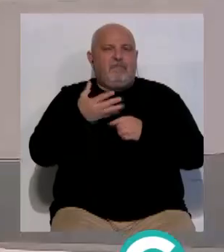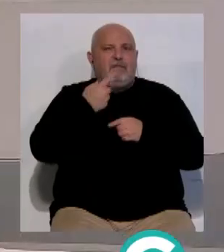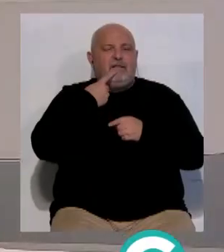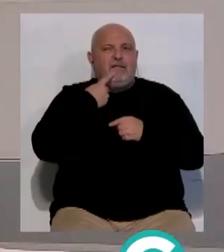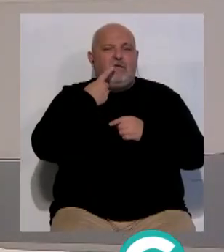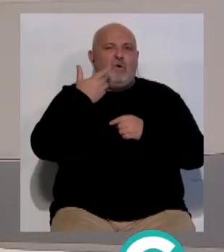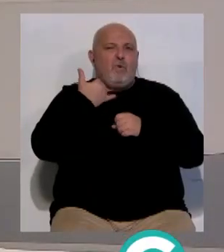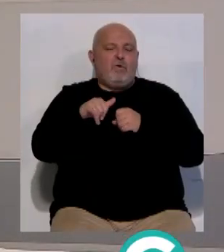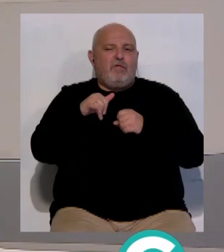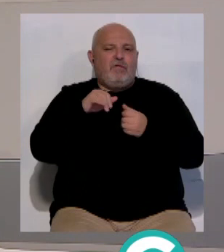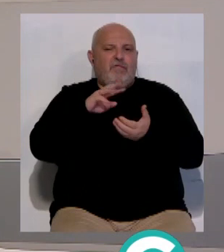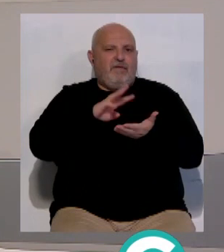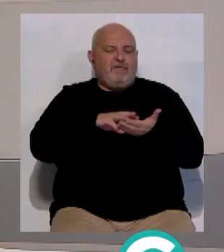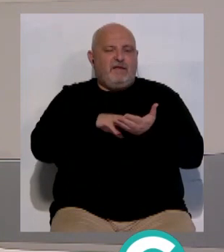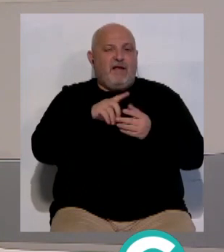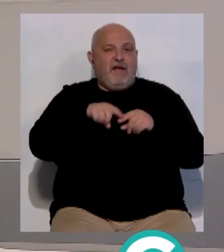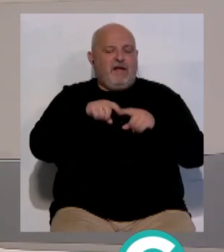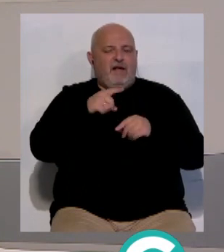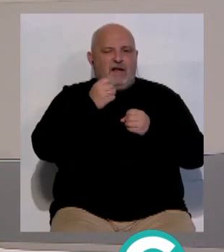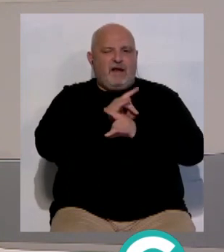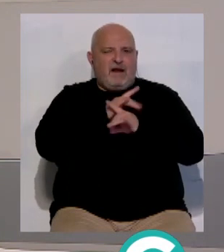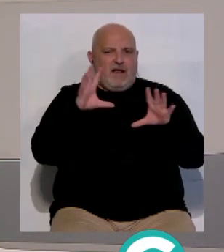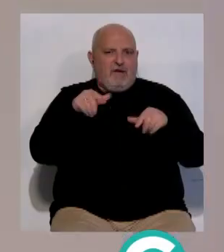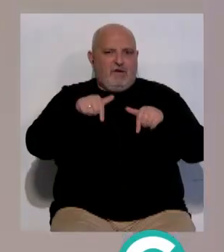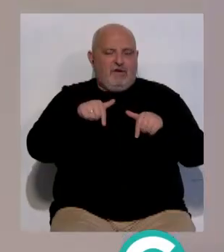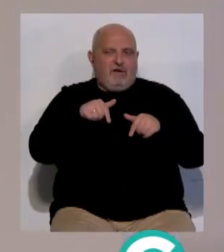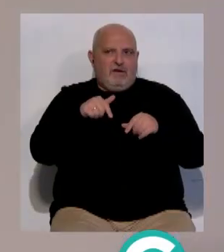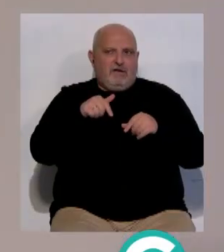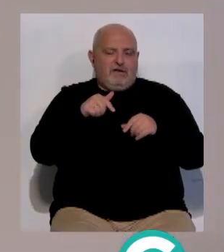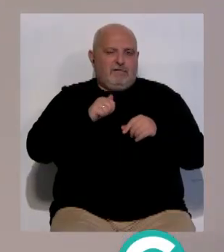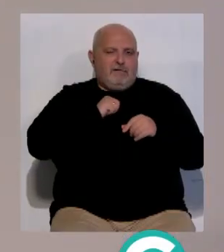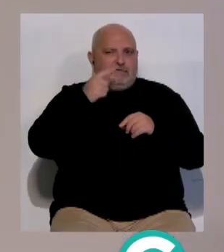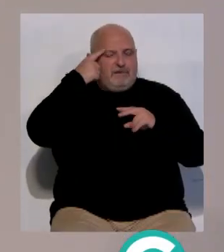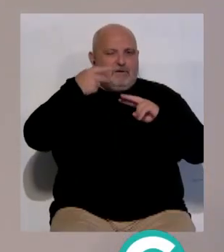el último defensor sino si hay ocasión manifiesta de Gol que es una cuestión interpretativa pero